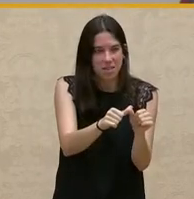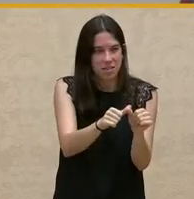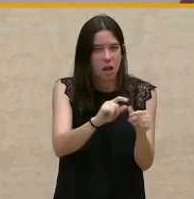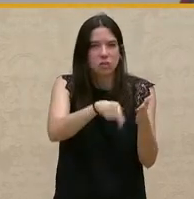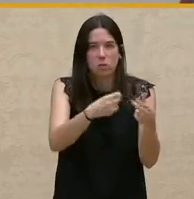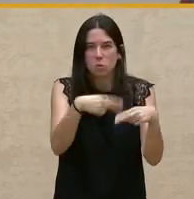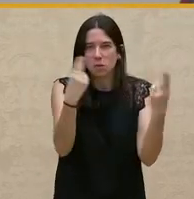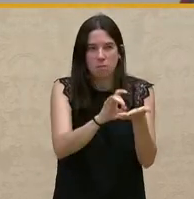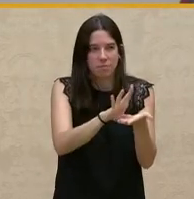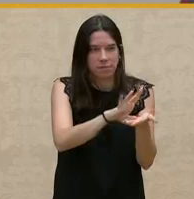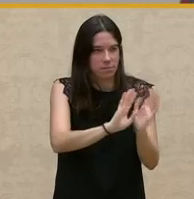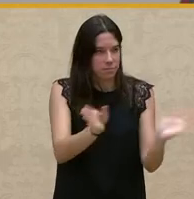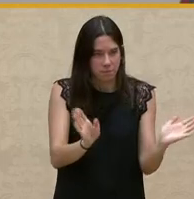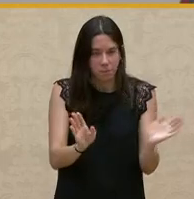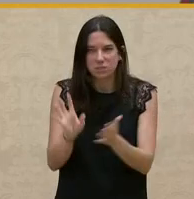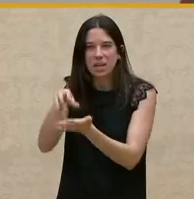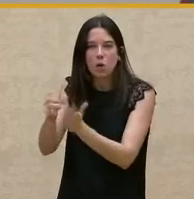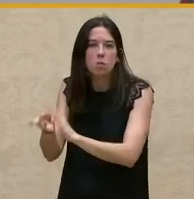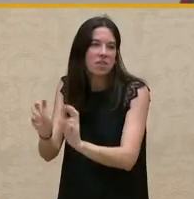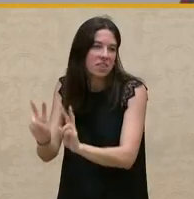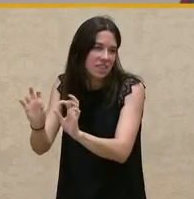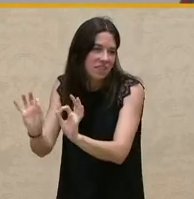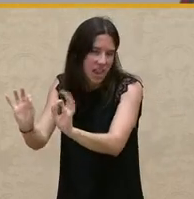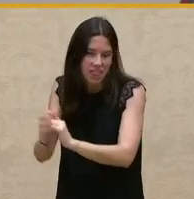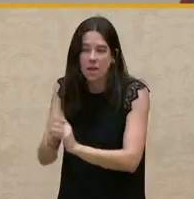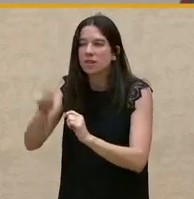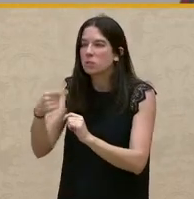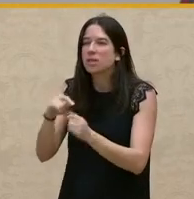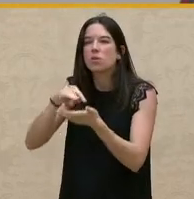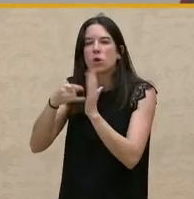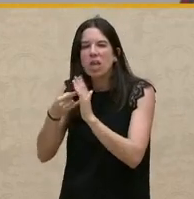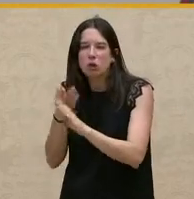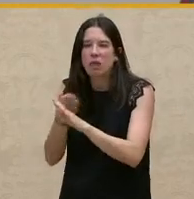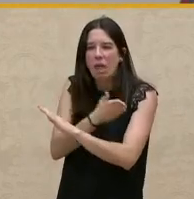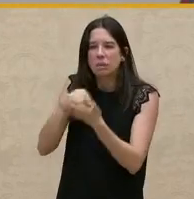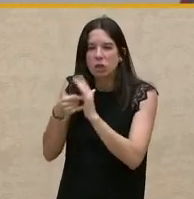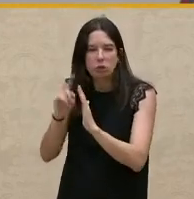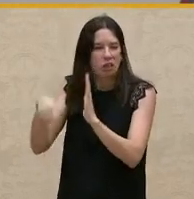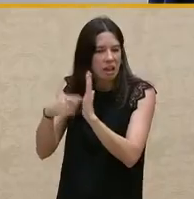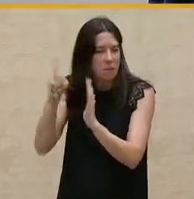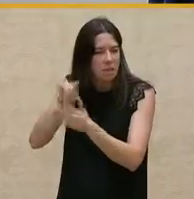Después ha habido un intento de Anteproyecto de Ley que los quería expulsar de la Ley de Economía